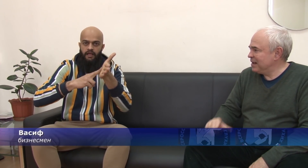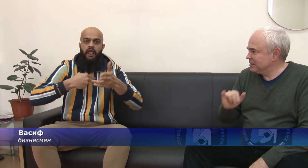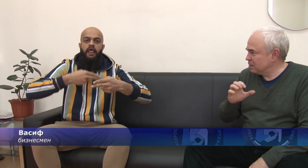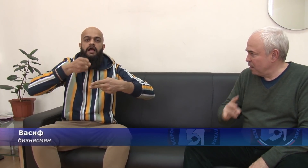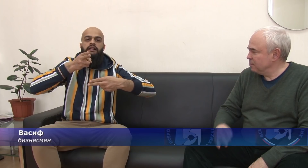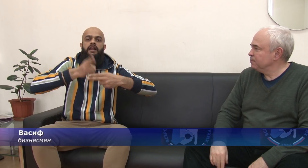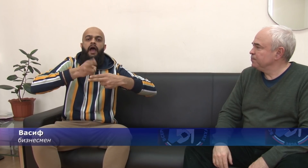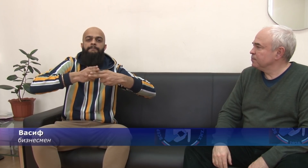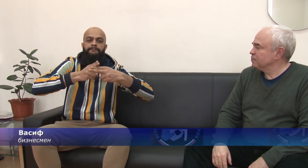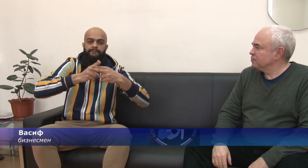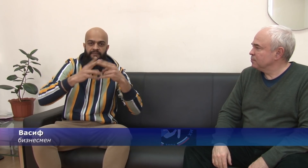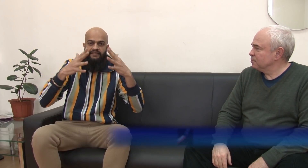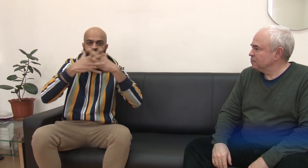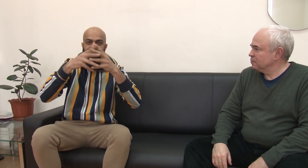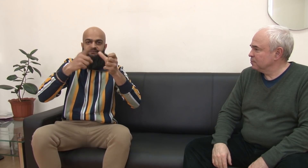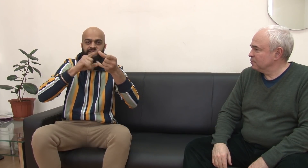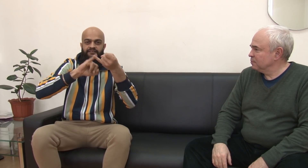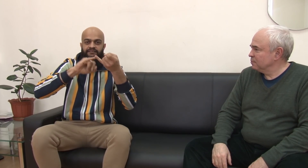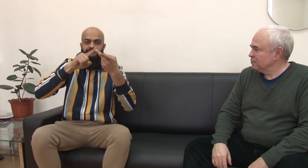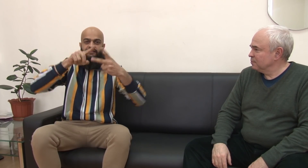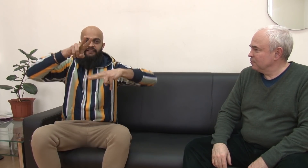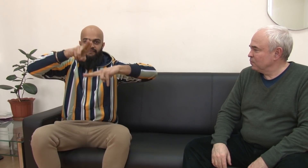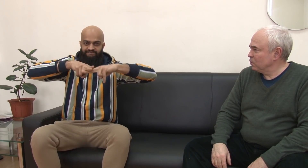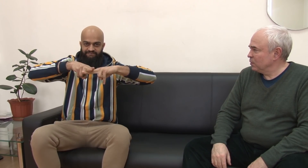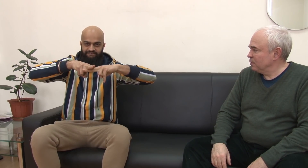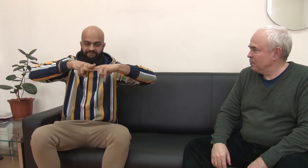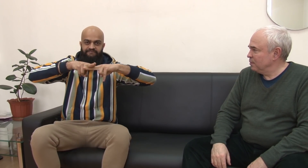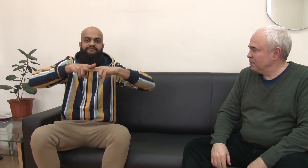меня зовут Васиф.